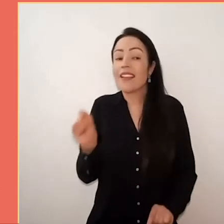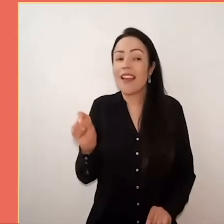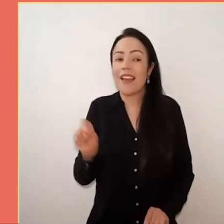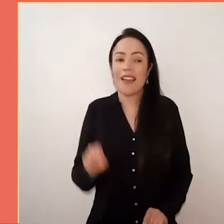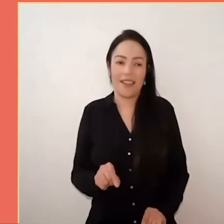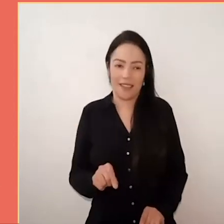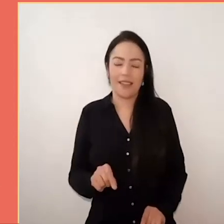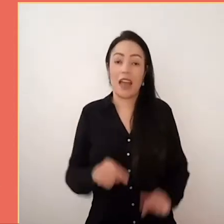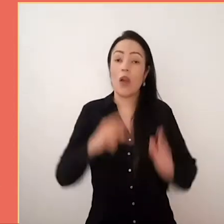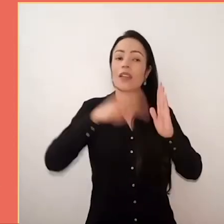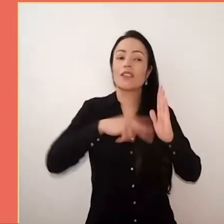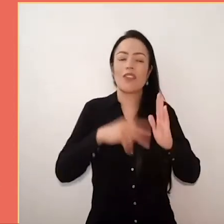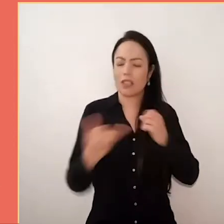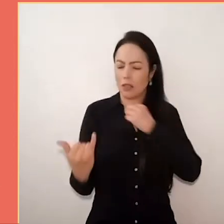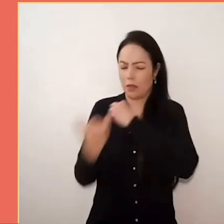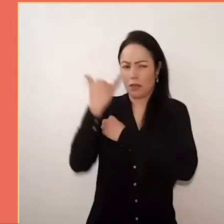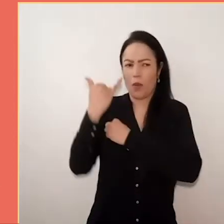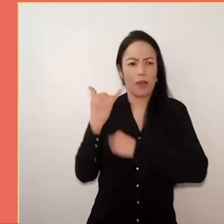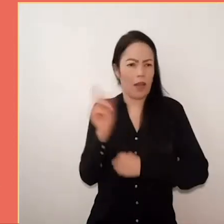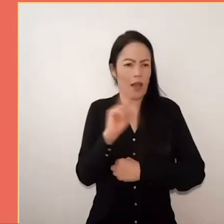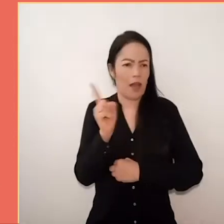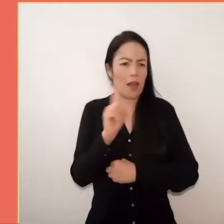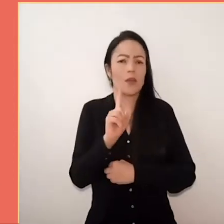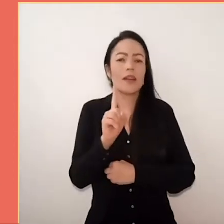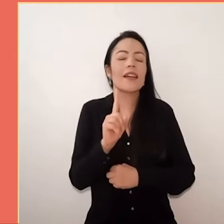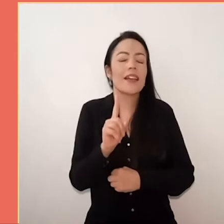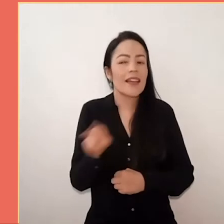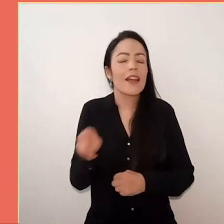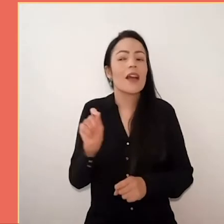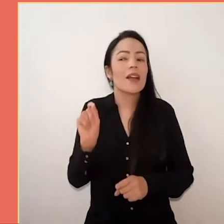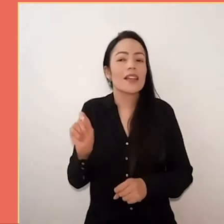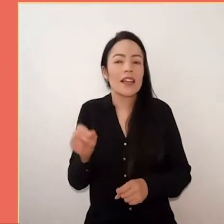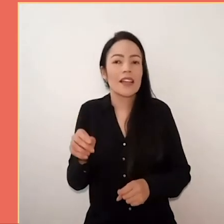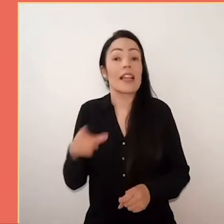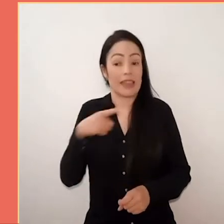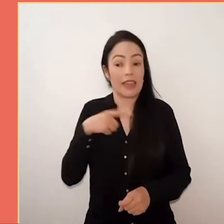que não se engana por fake news? Que leitor é esse que se vê com consciência no mundo?